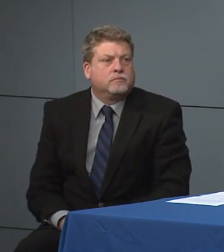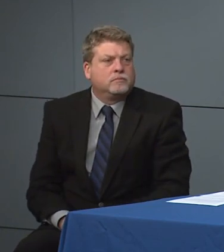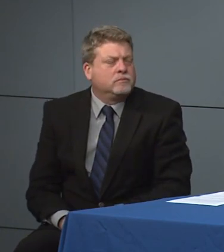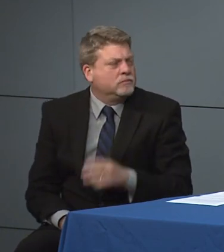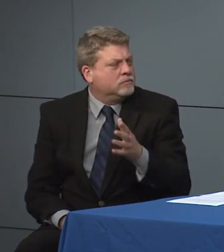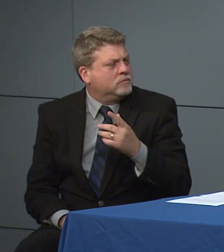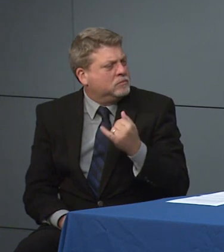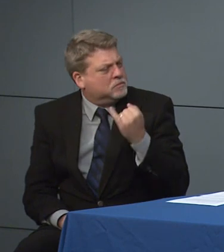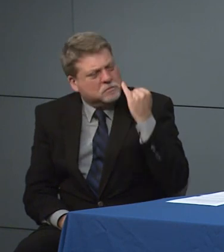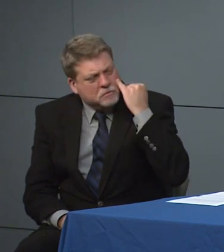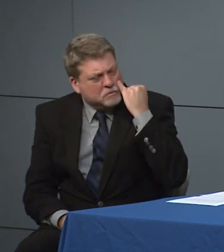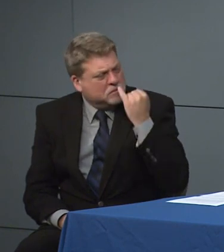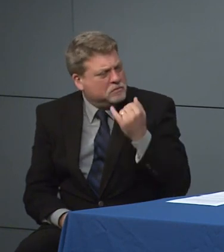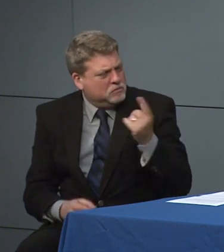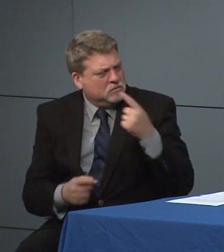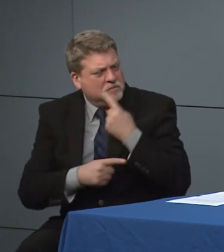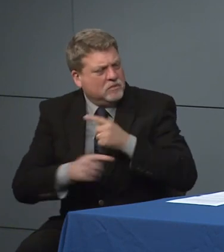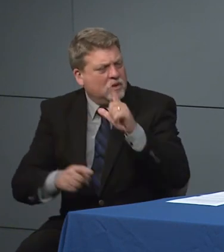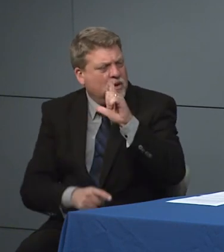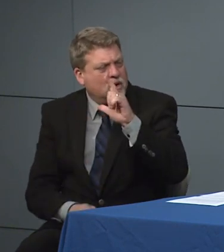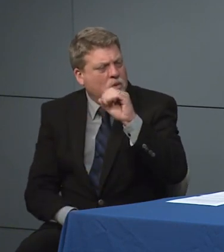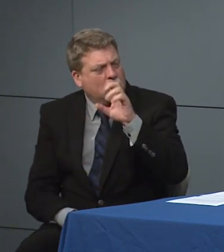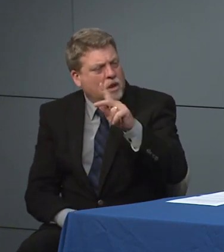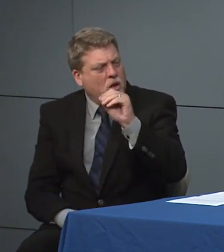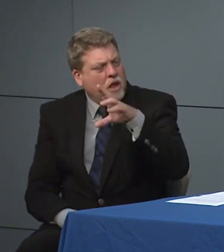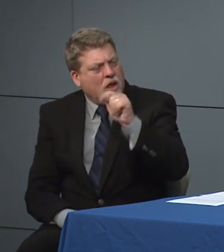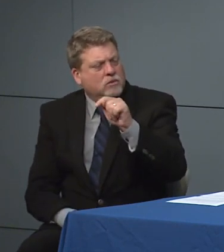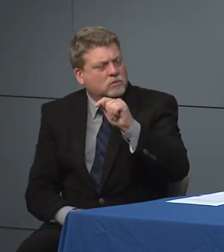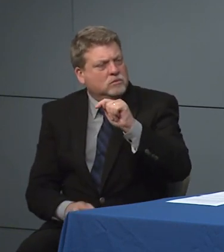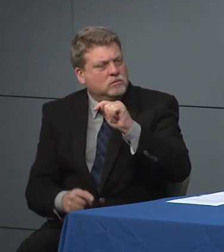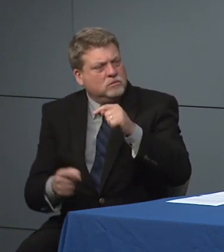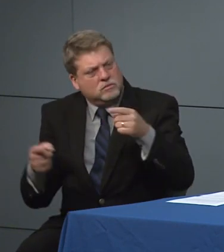y que en un momento pudiera suceder un toque de queda un